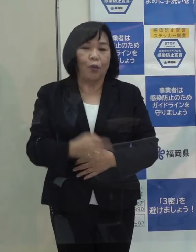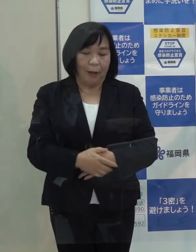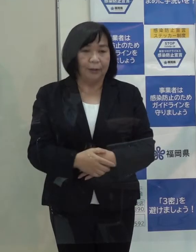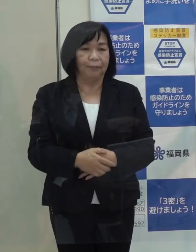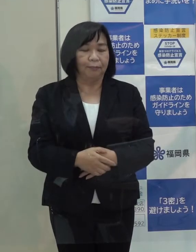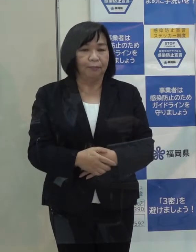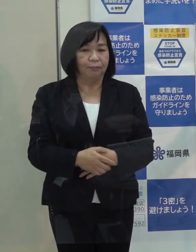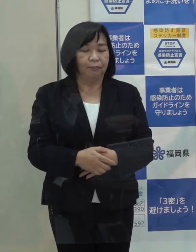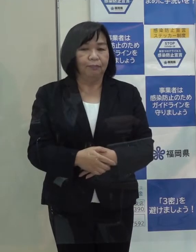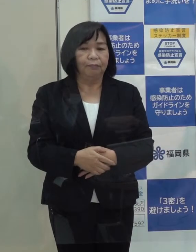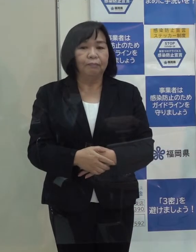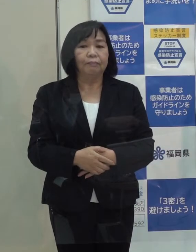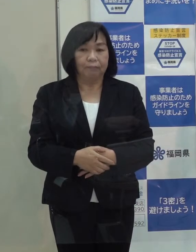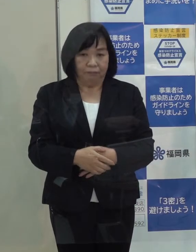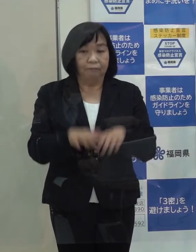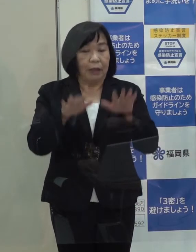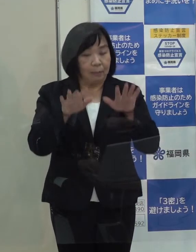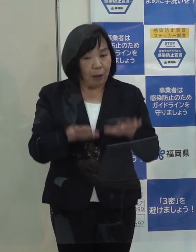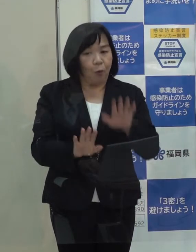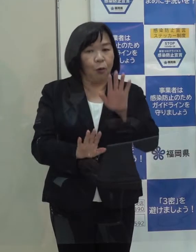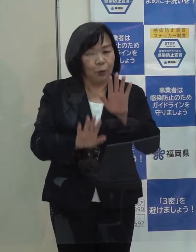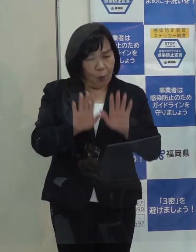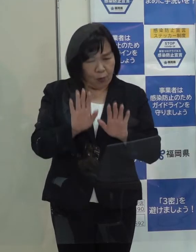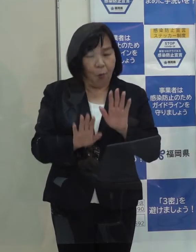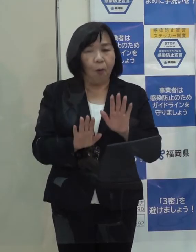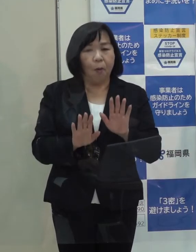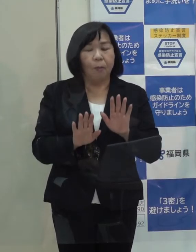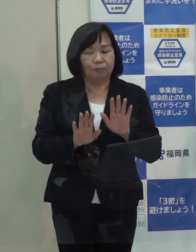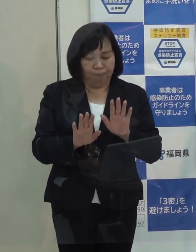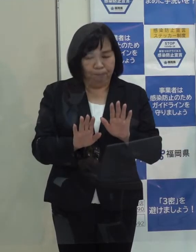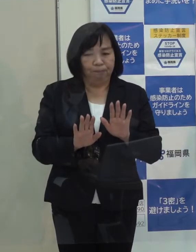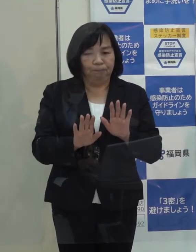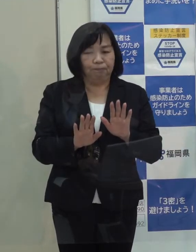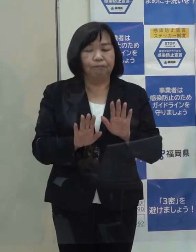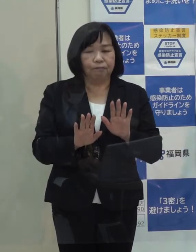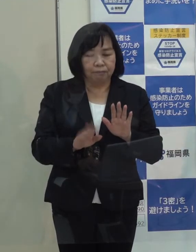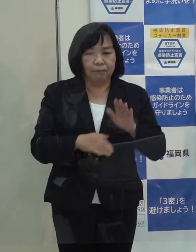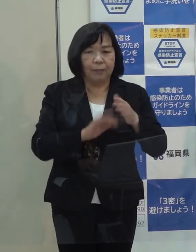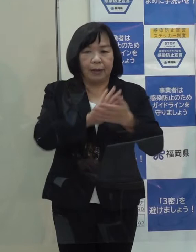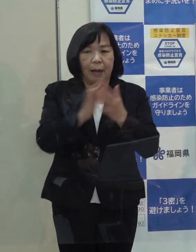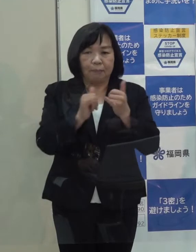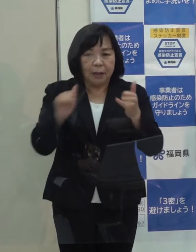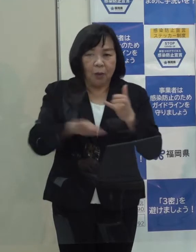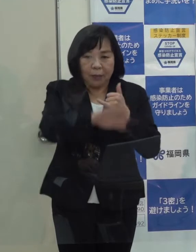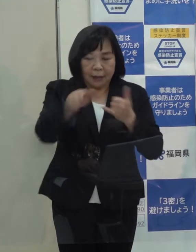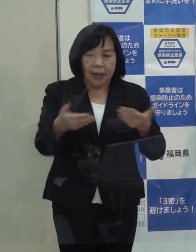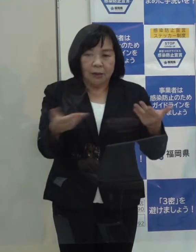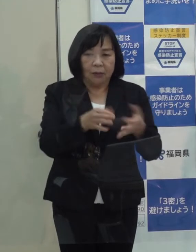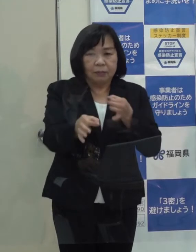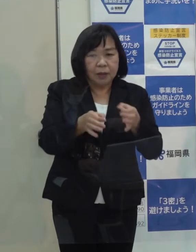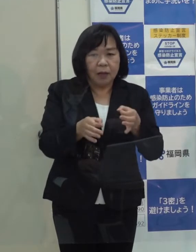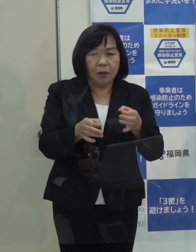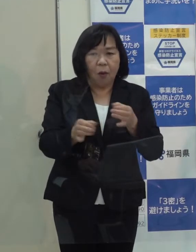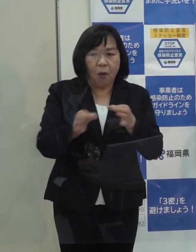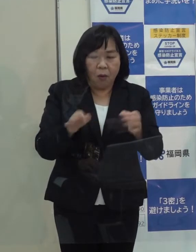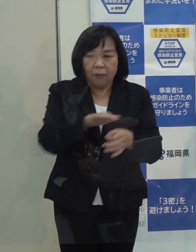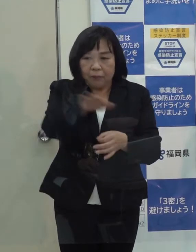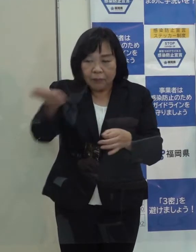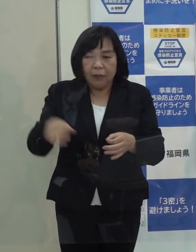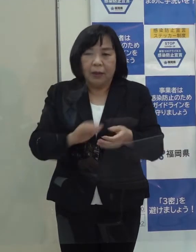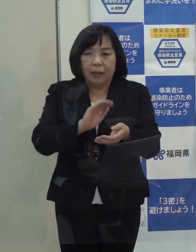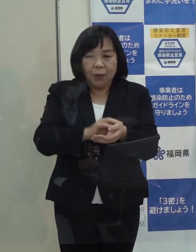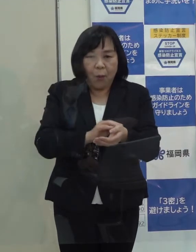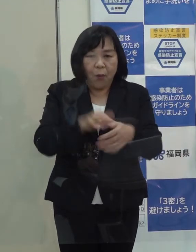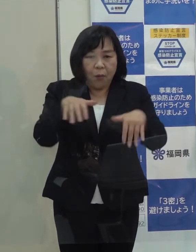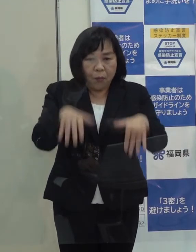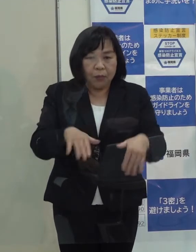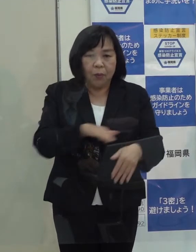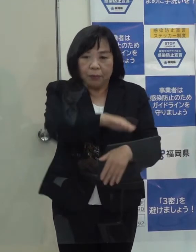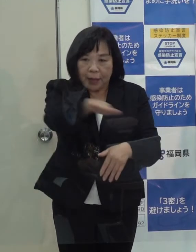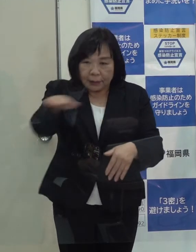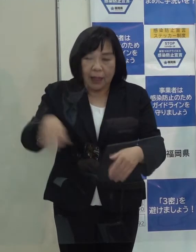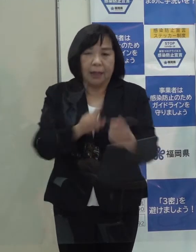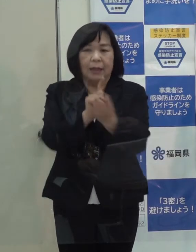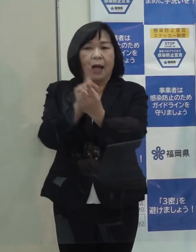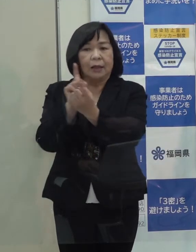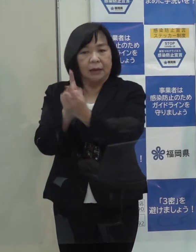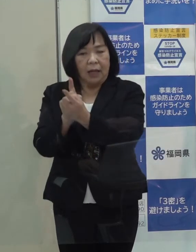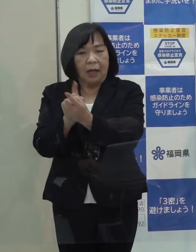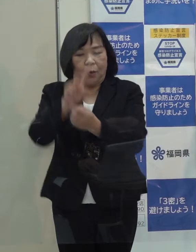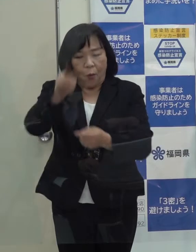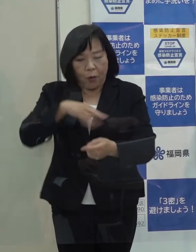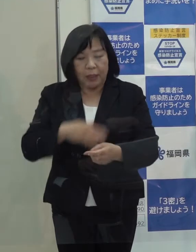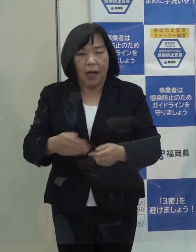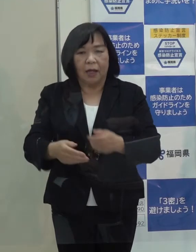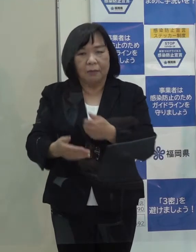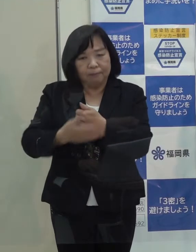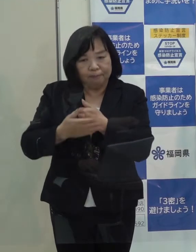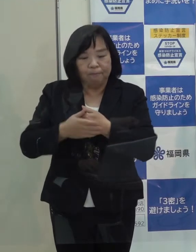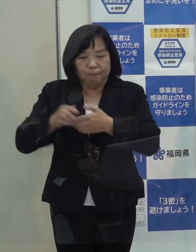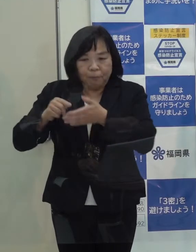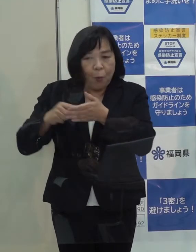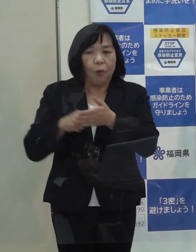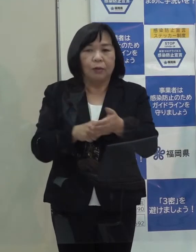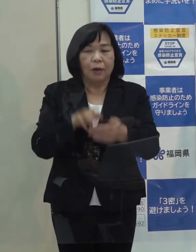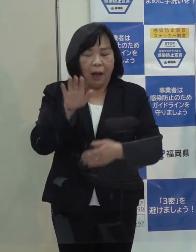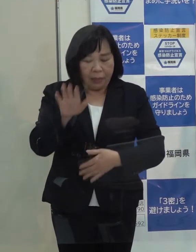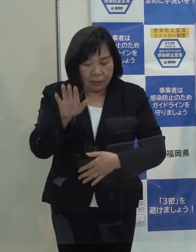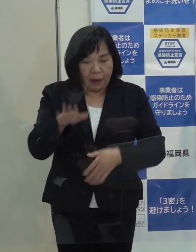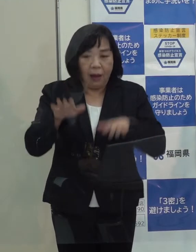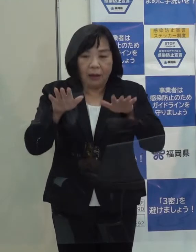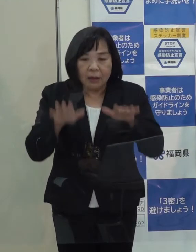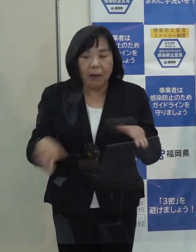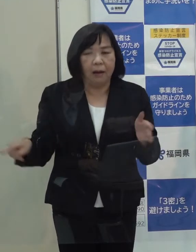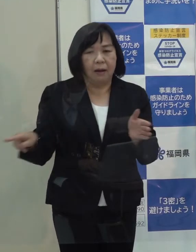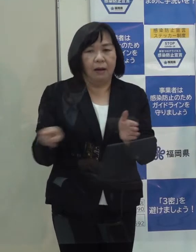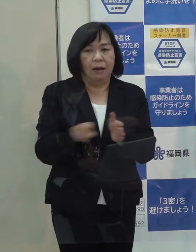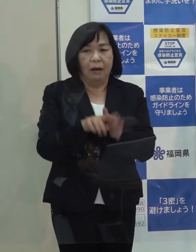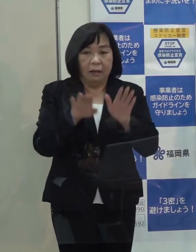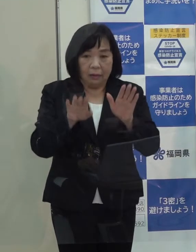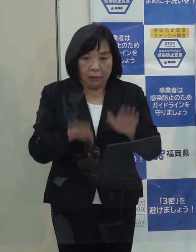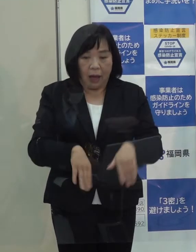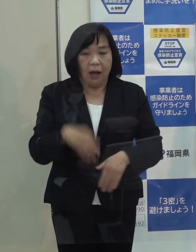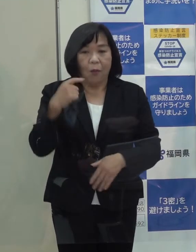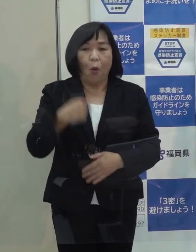今の状況にあるのも 県民の皆さん 事業者の皆さん 医療従事者をはじめ社会を支えている大勢の皆さんの御理解と御協力と御尽力があって今の状況 本県の状況があります